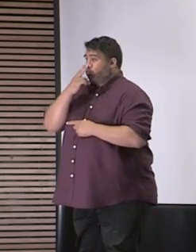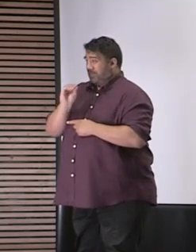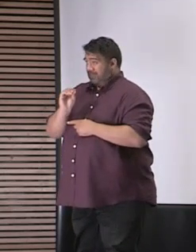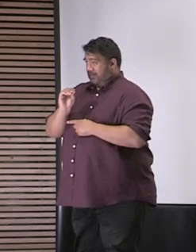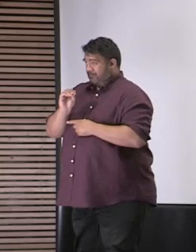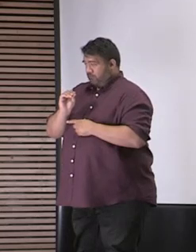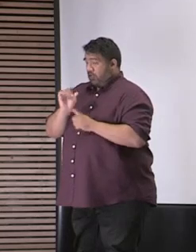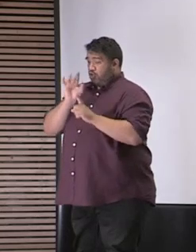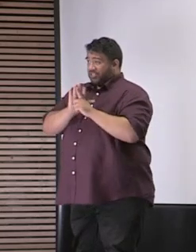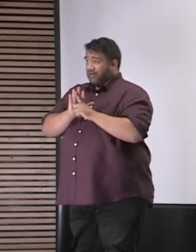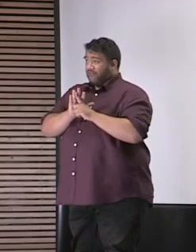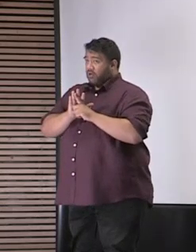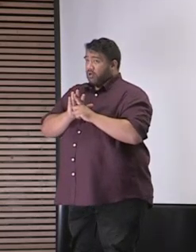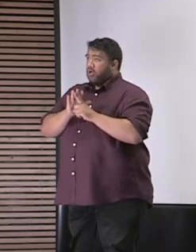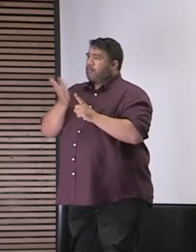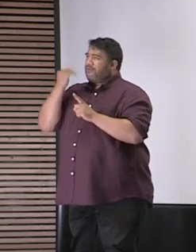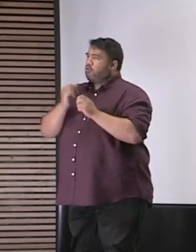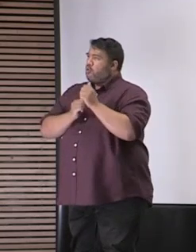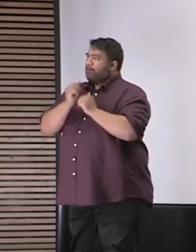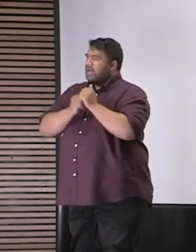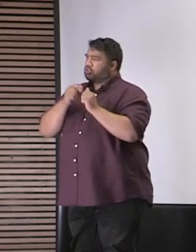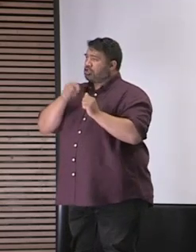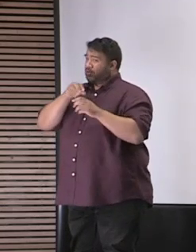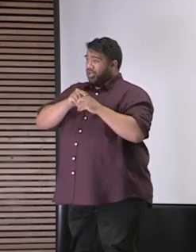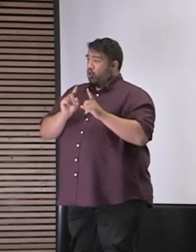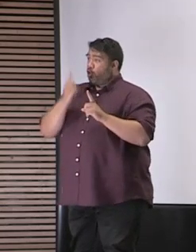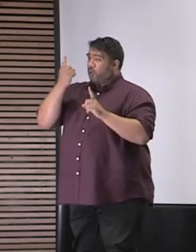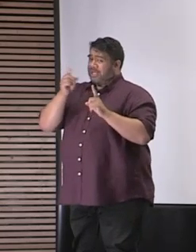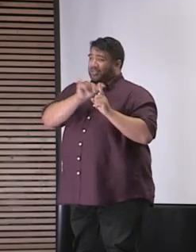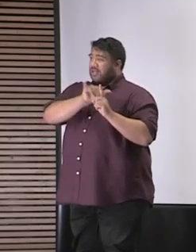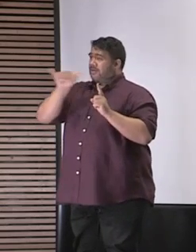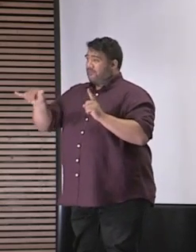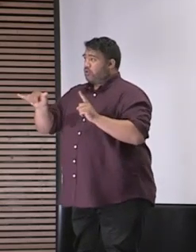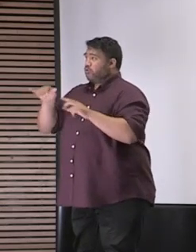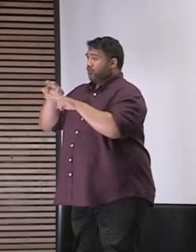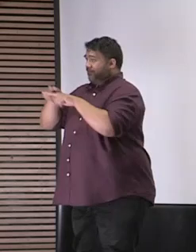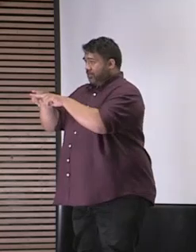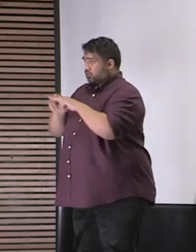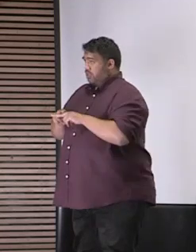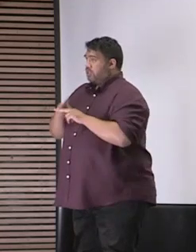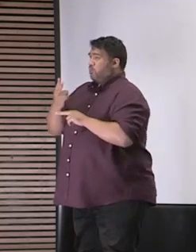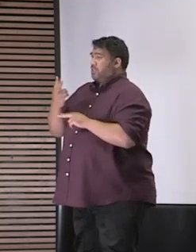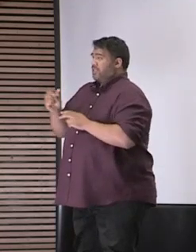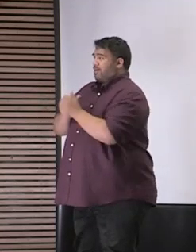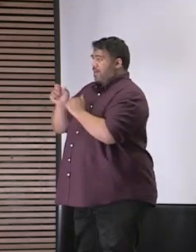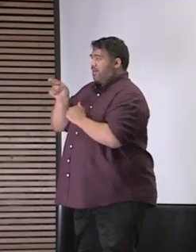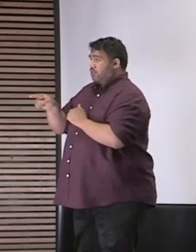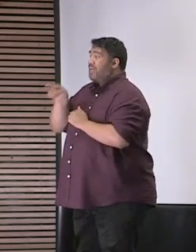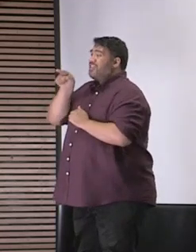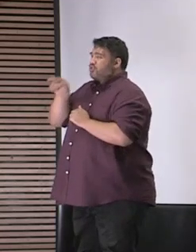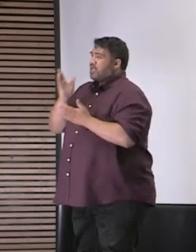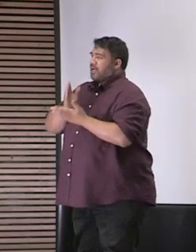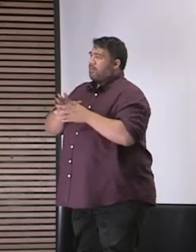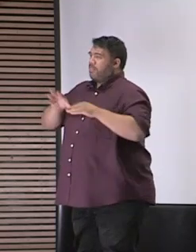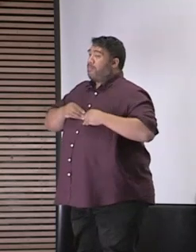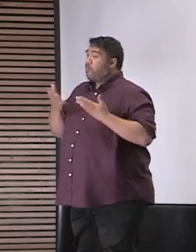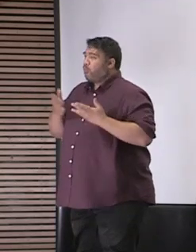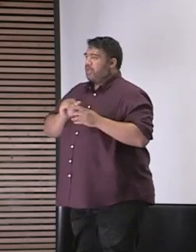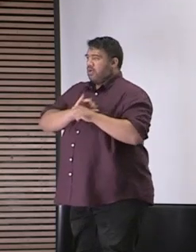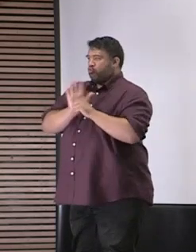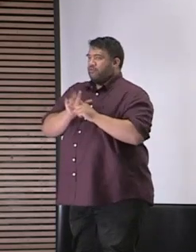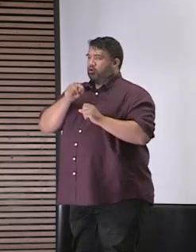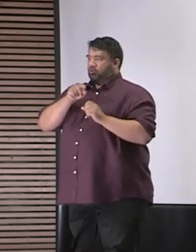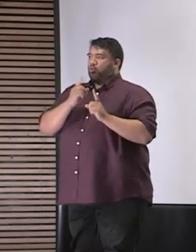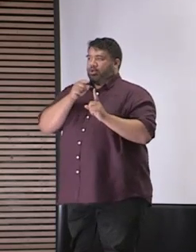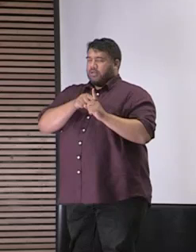Jacinda Ardern: Debes ponerlos